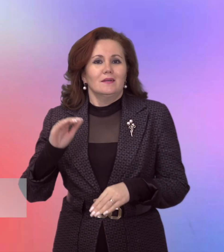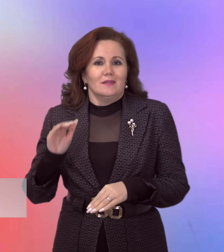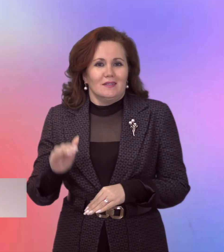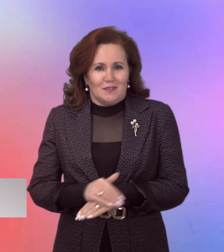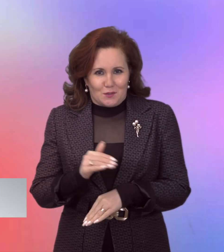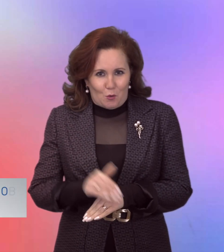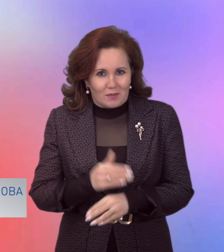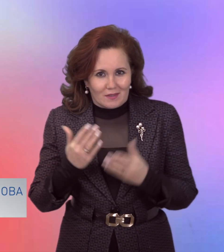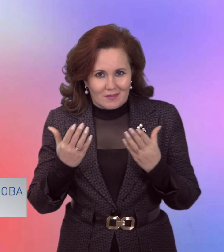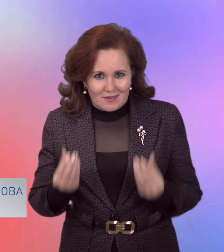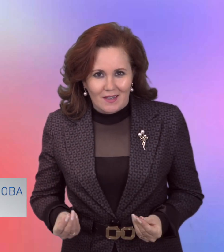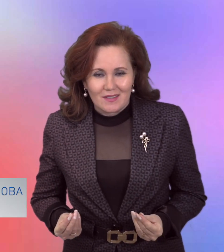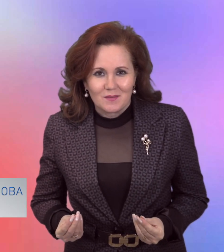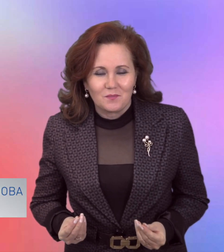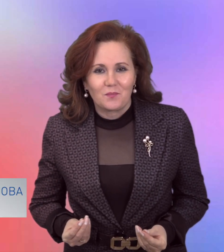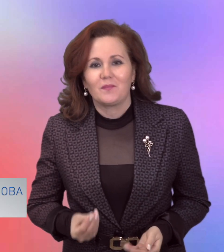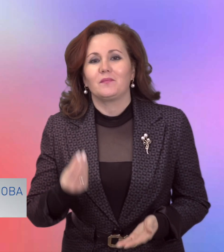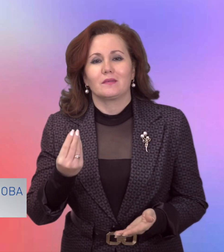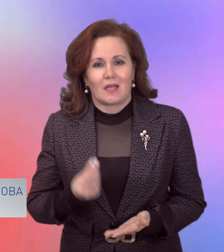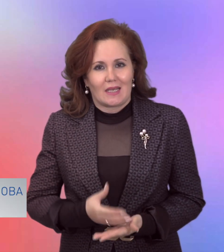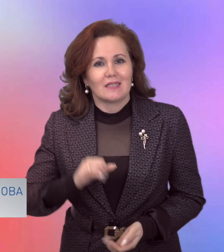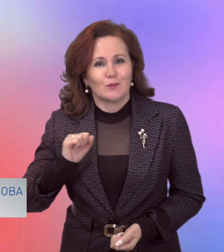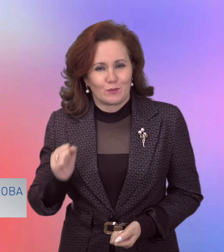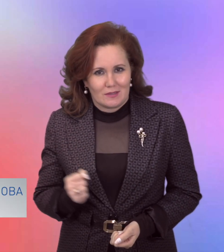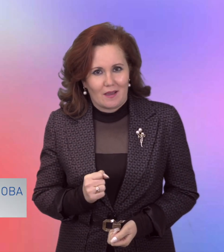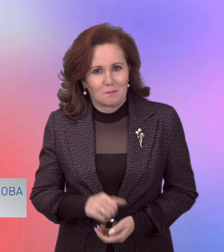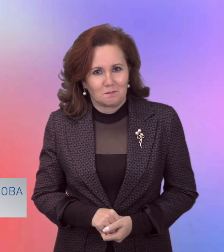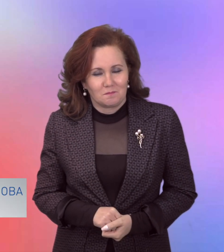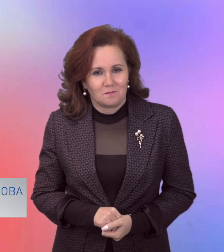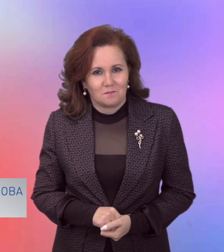Добрый день, дорогие друзья!